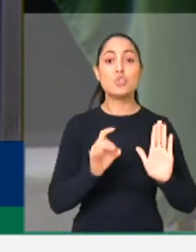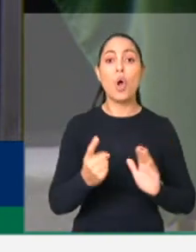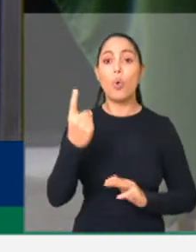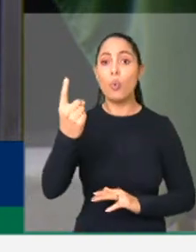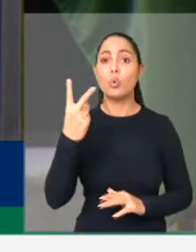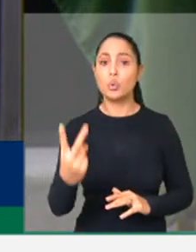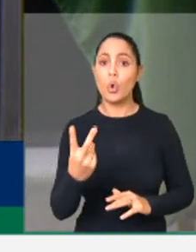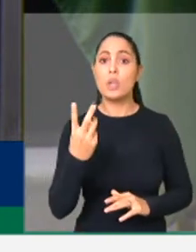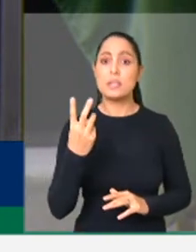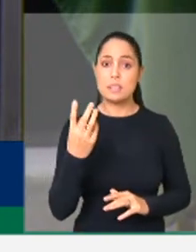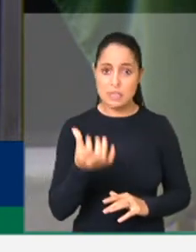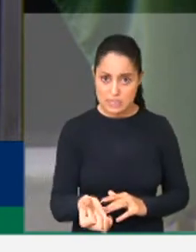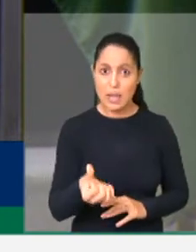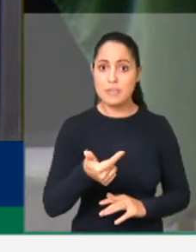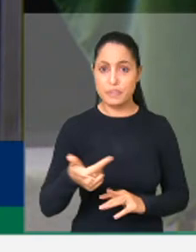NÚMEROS 3, 4, 5, 7, 10, 11,